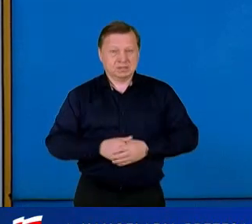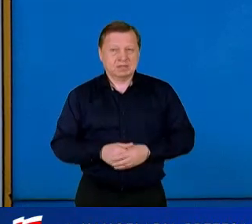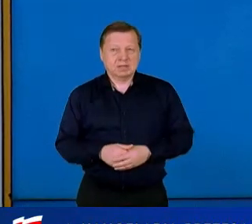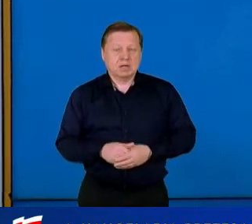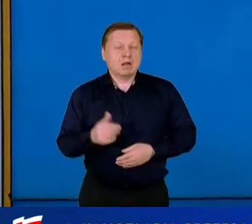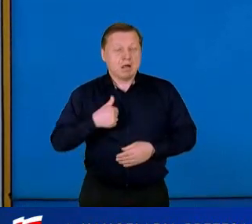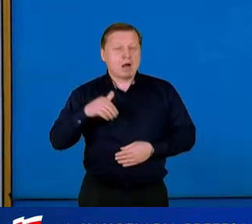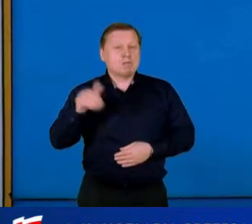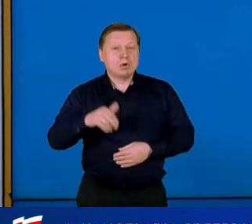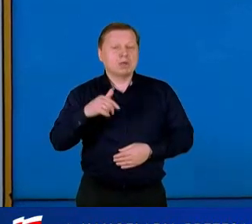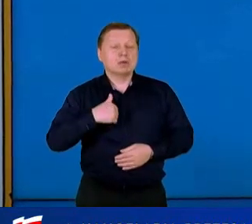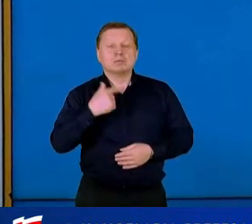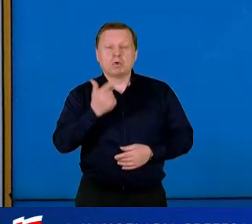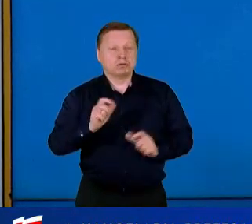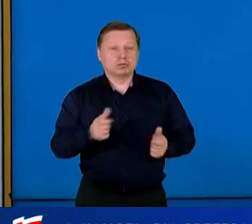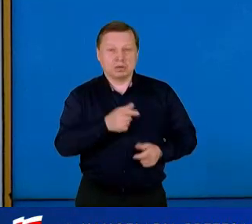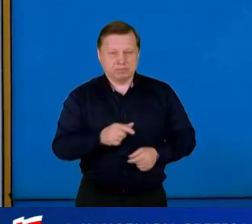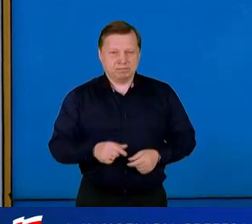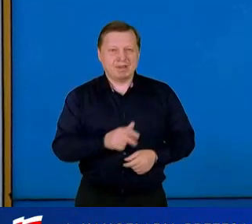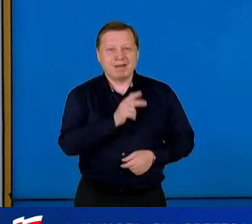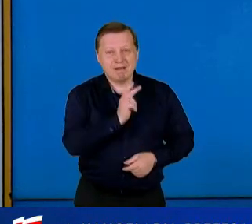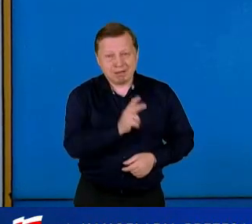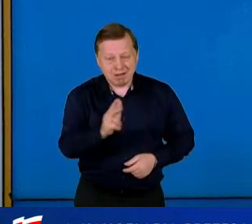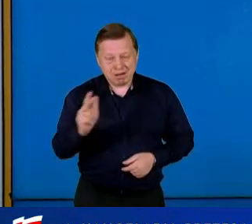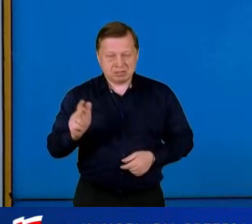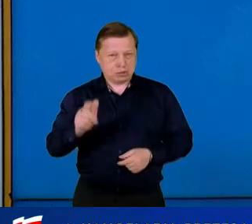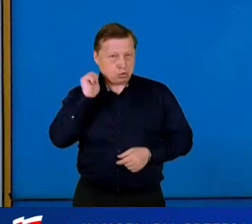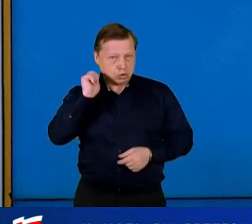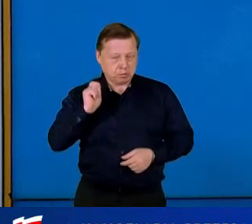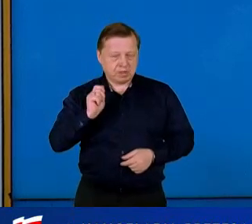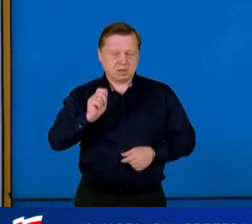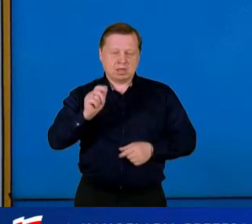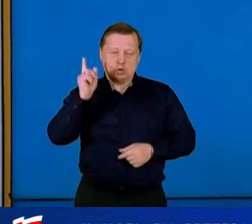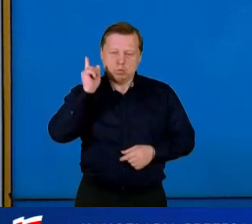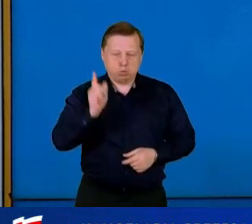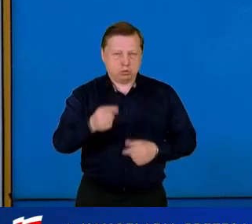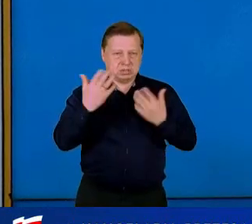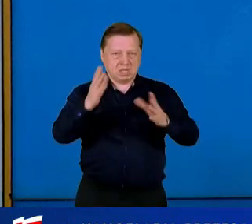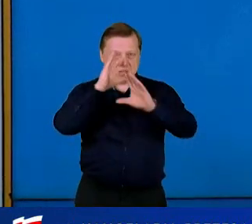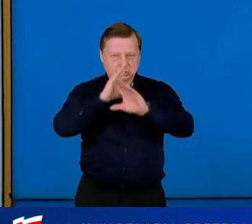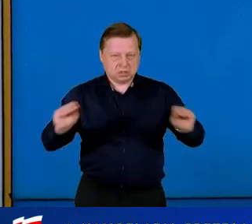I mogę powiedzieć, że każdej kobiecie należy się szacunek, troska,